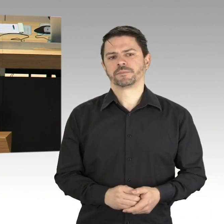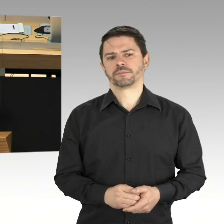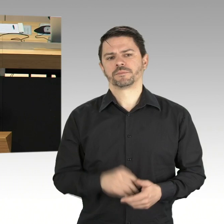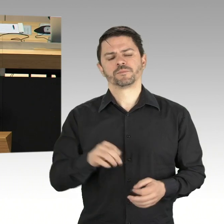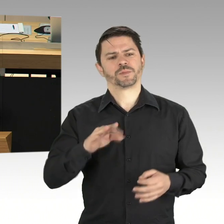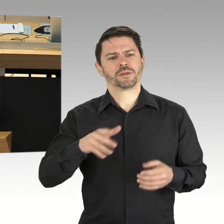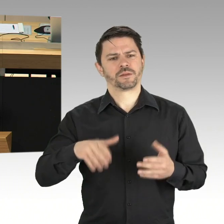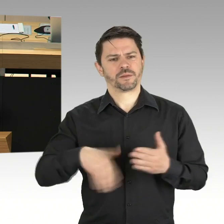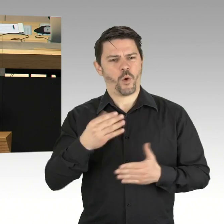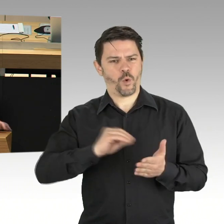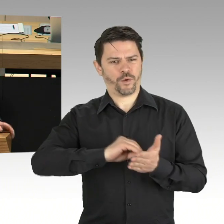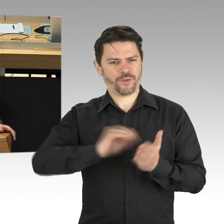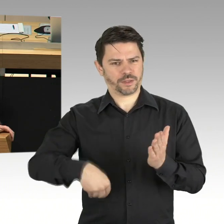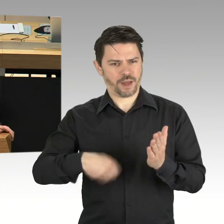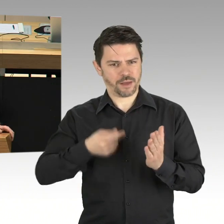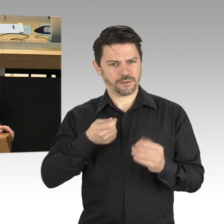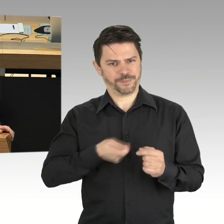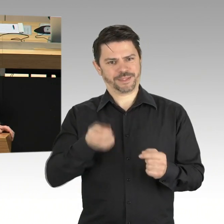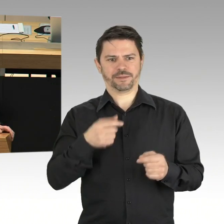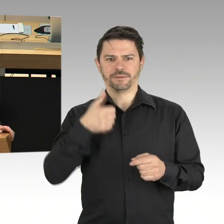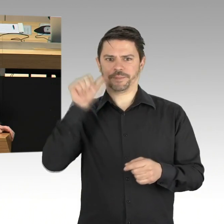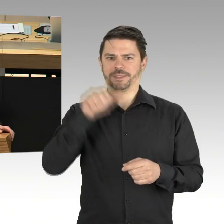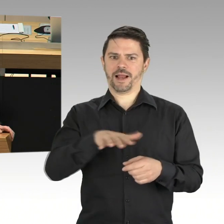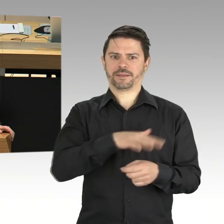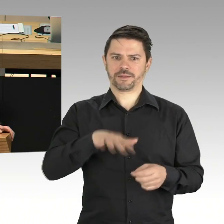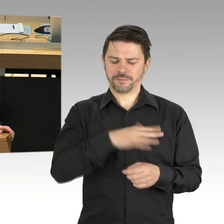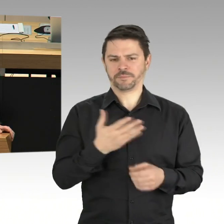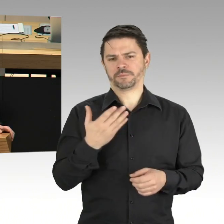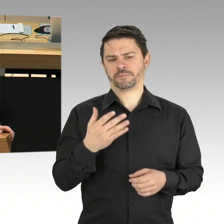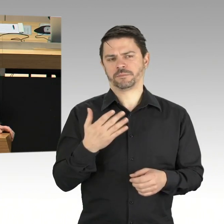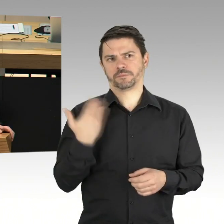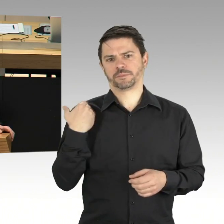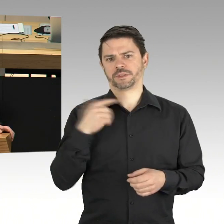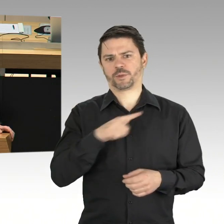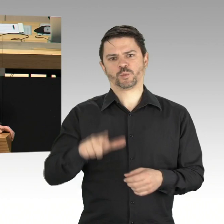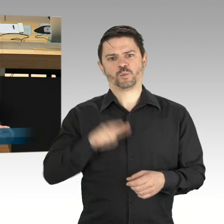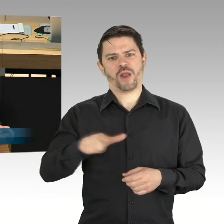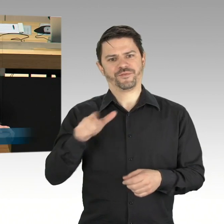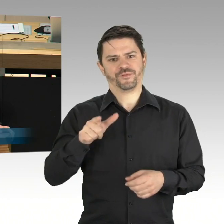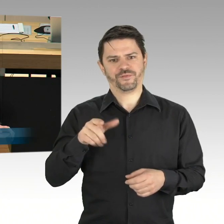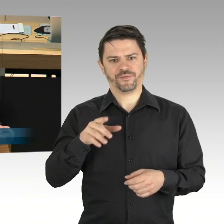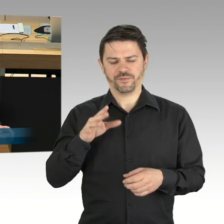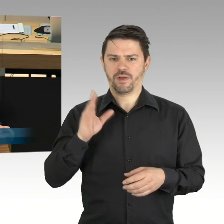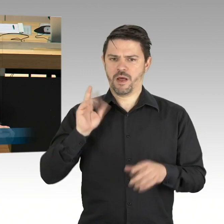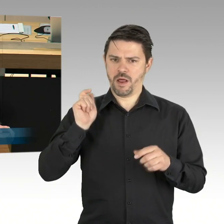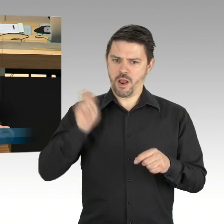wenn die Bestandsmieten auch in vielen Bereichen für Durchschnittsverdiener oder Menschen mit einem geringen Einkommen